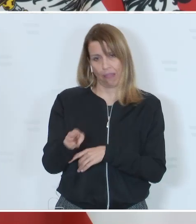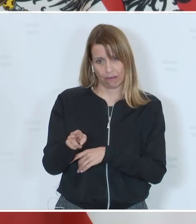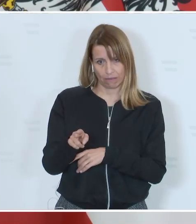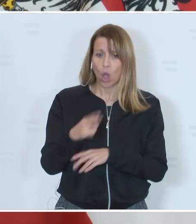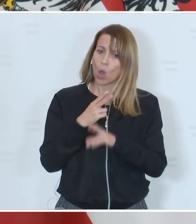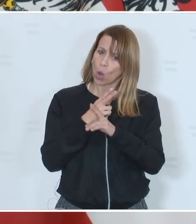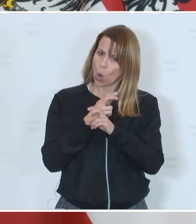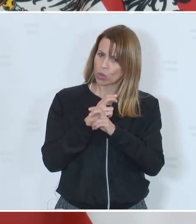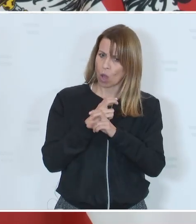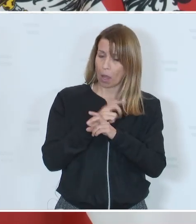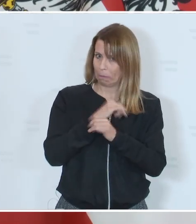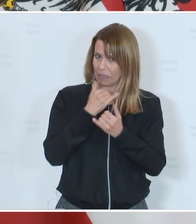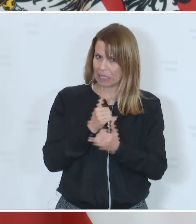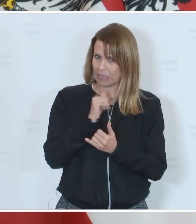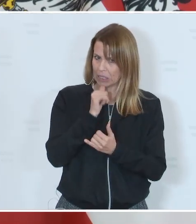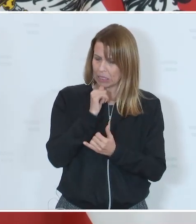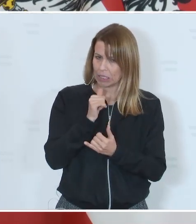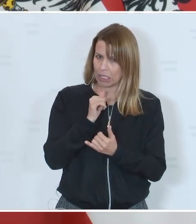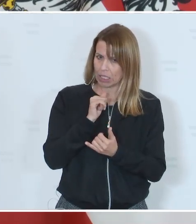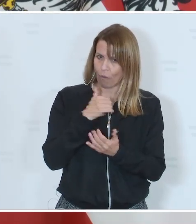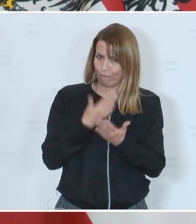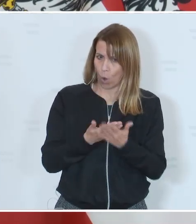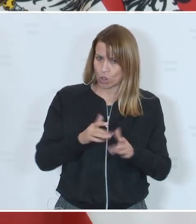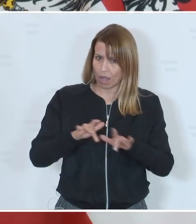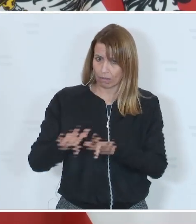so gar nicht zur Diskussion, sondern das, was wir immer gesagt haben ist: Wenn man uns braucht, sind